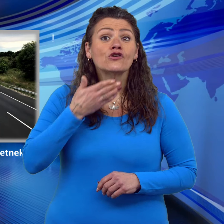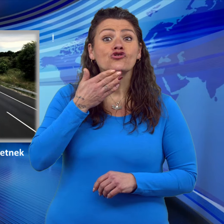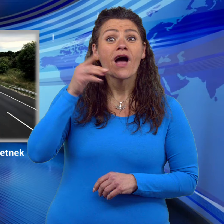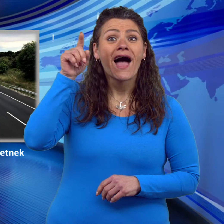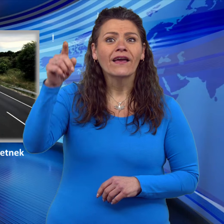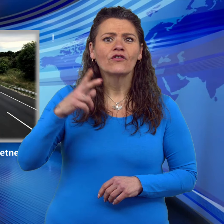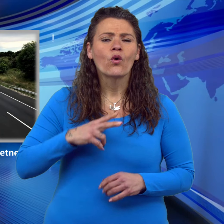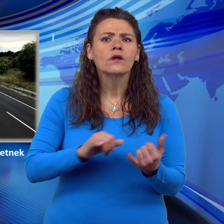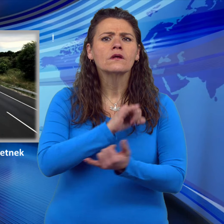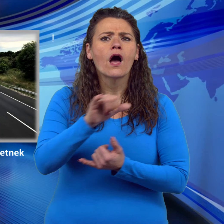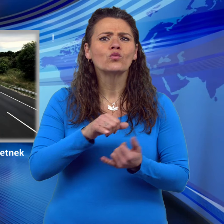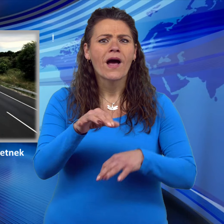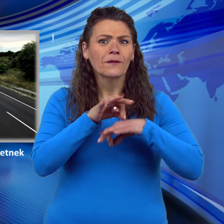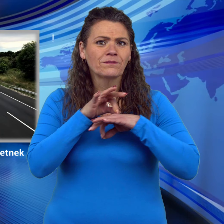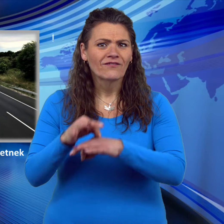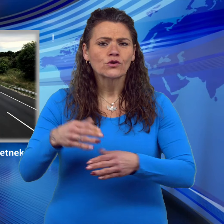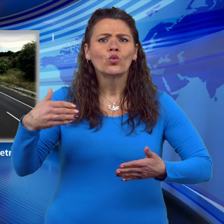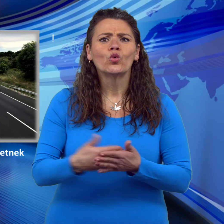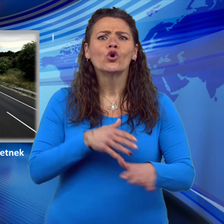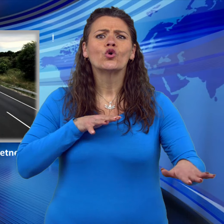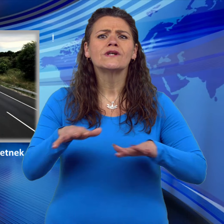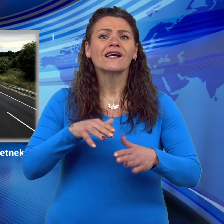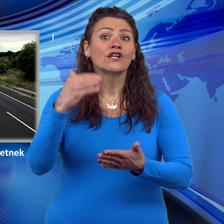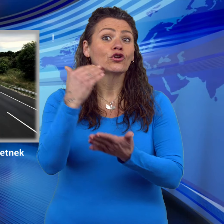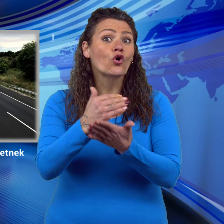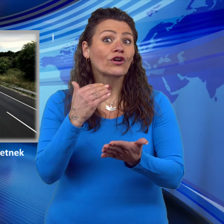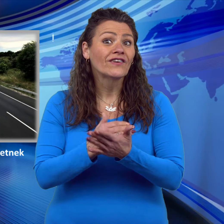Csehország a januárban bevezetett új közlekedési törvénnyel